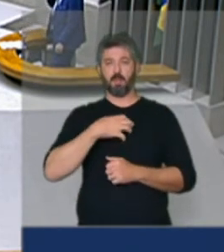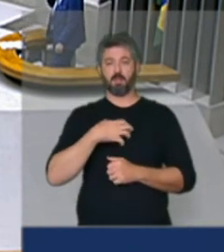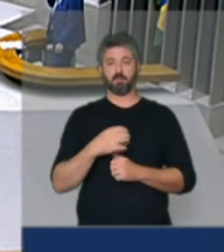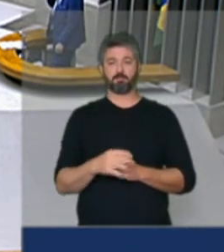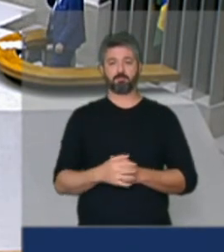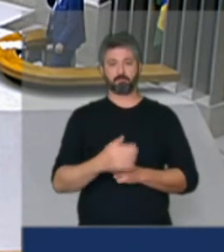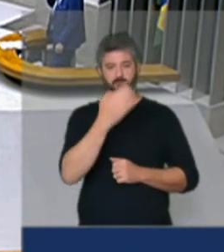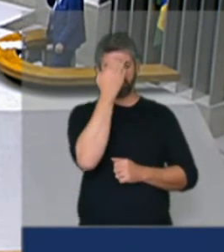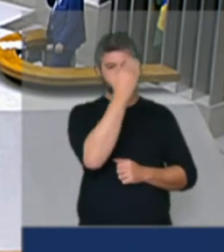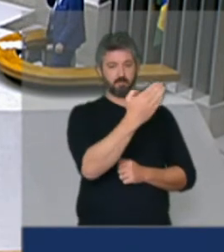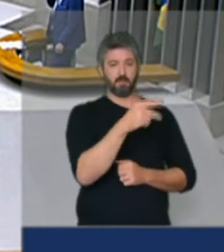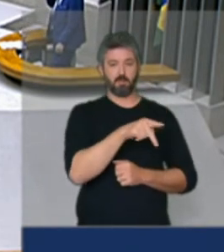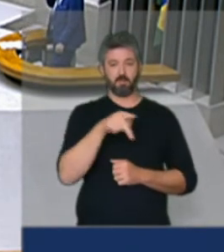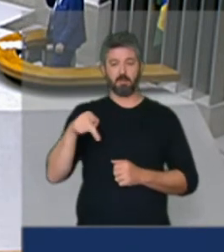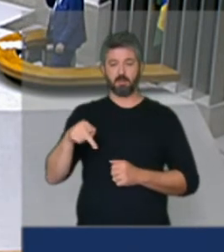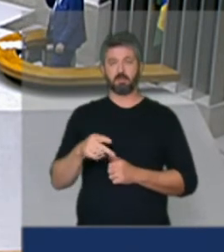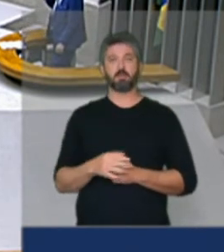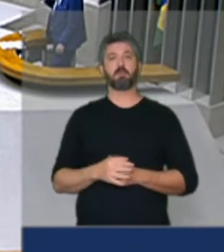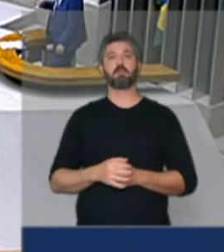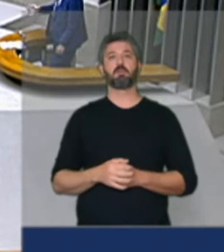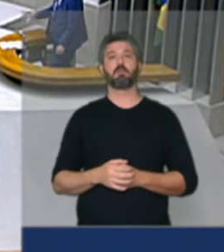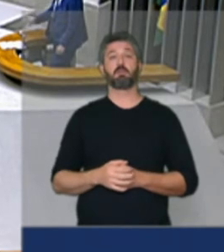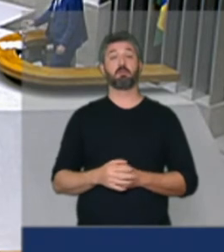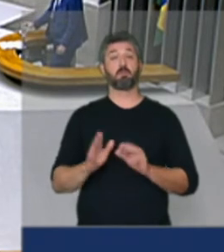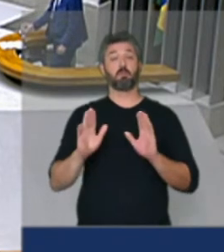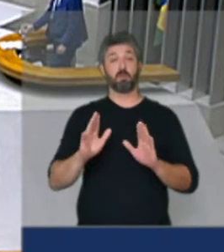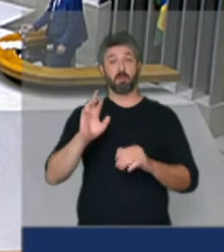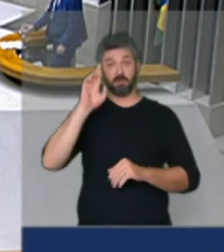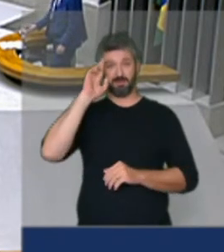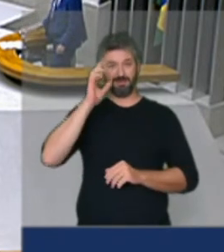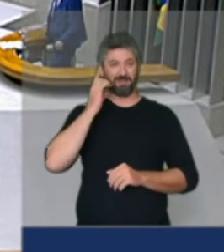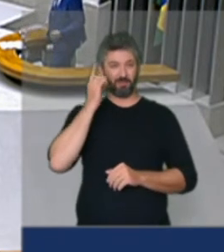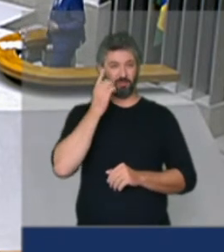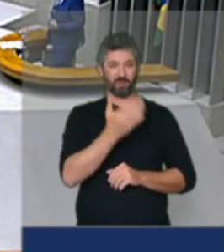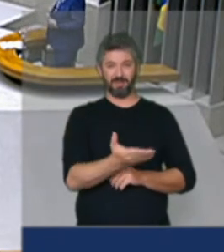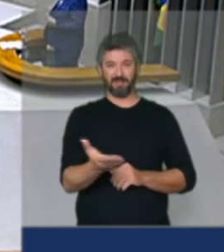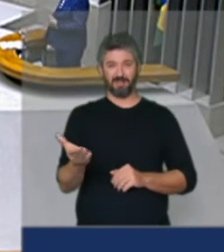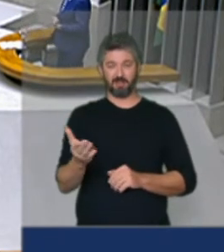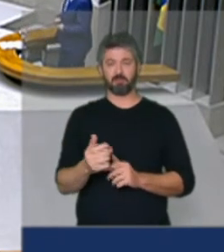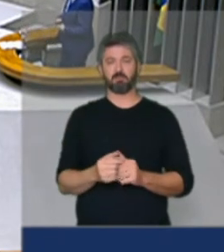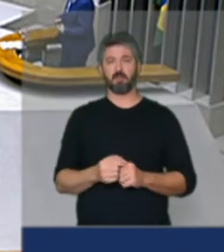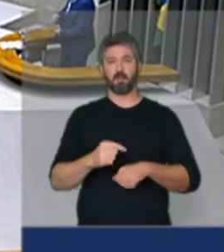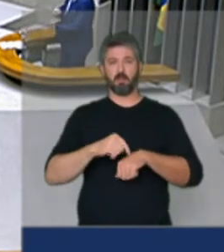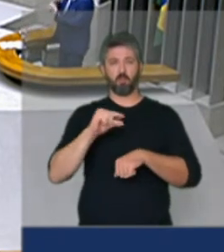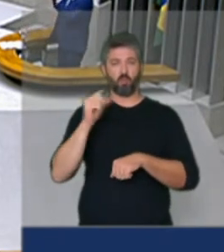NILO, DA NOSSA QUERIDA BAHIA. -- [DEPUTADO]: OBRIGADO, SENHOR PRESIDENTE. SENHOR PRESIDENTE, SENHORES DEPUTADOS, RECENTEMENTE